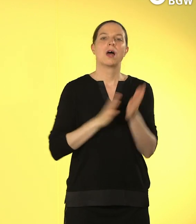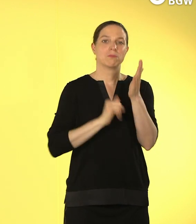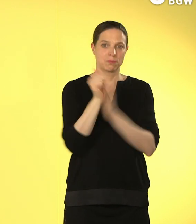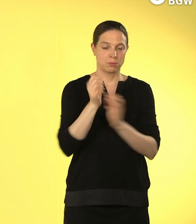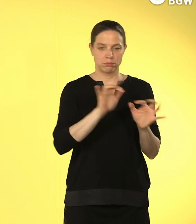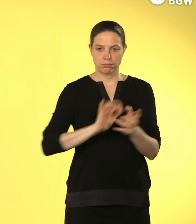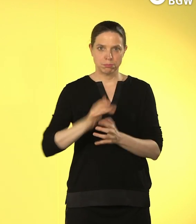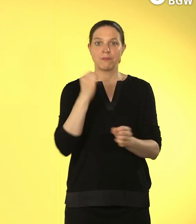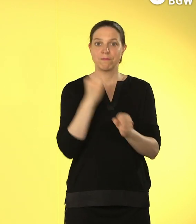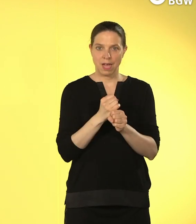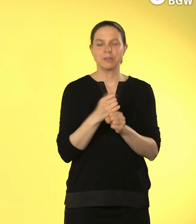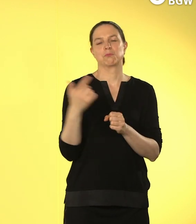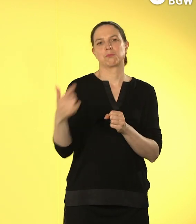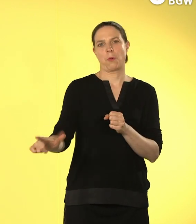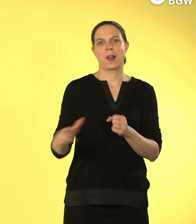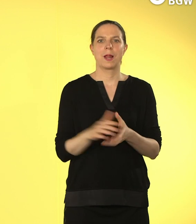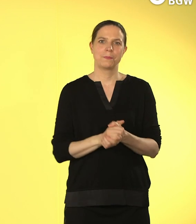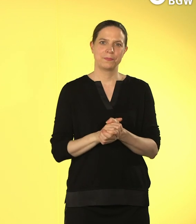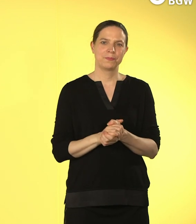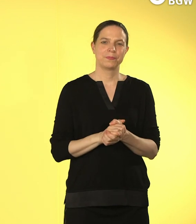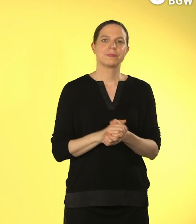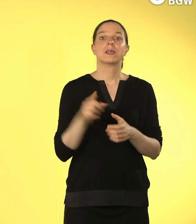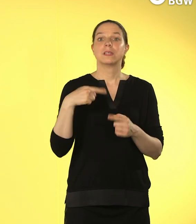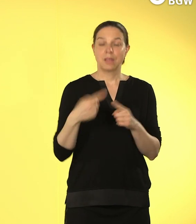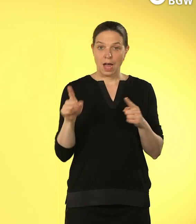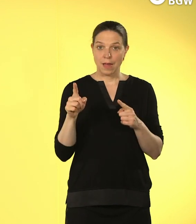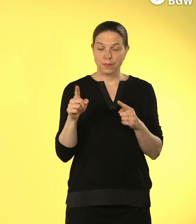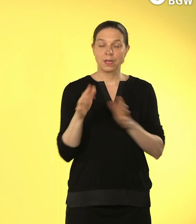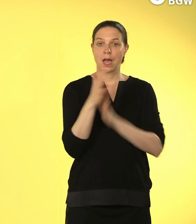Dann gibt es Handschuhe, die vor Chemikalien schützen sollen.